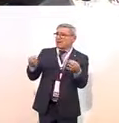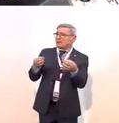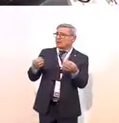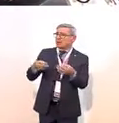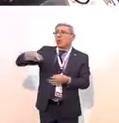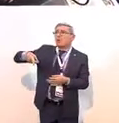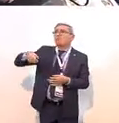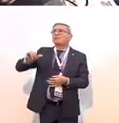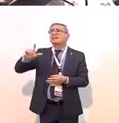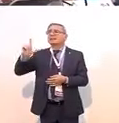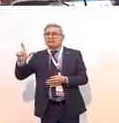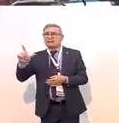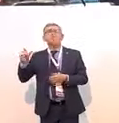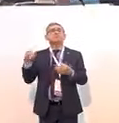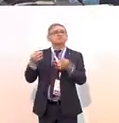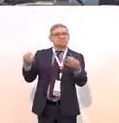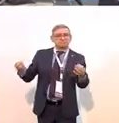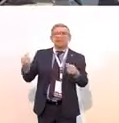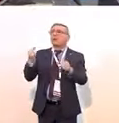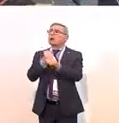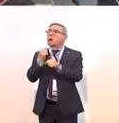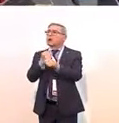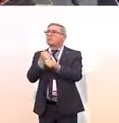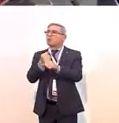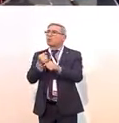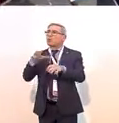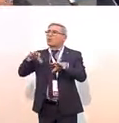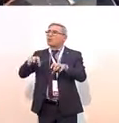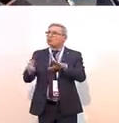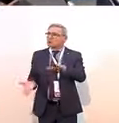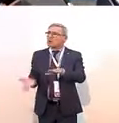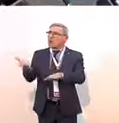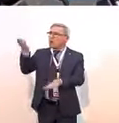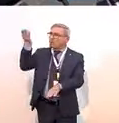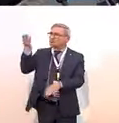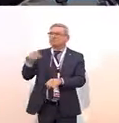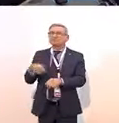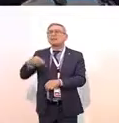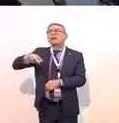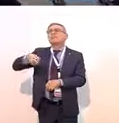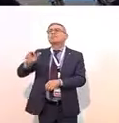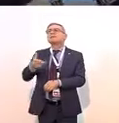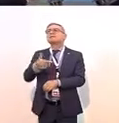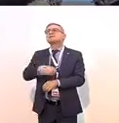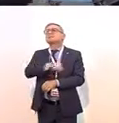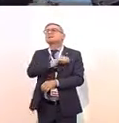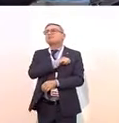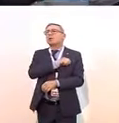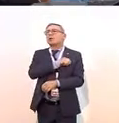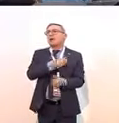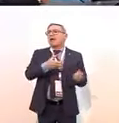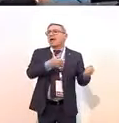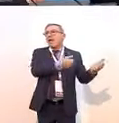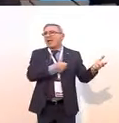I posti di lavoro finalmente tornano a crescere. Il Pil spagnolo è trainato – dal deficit,